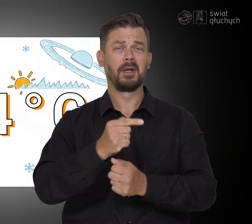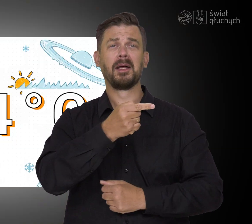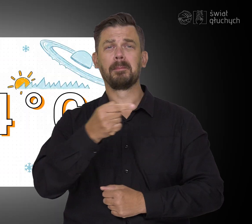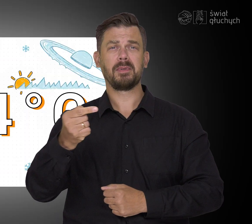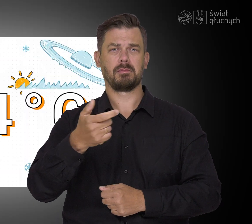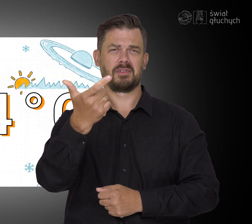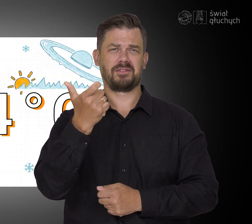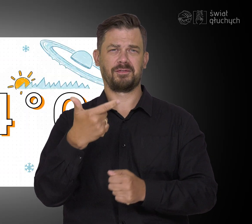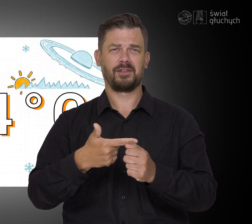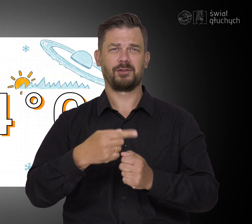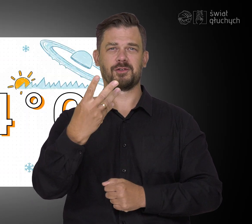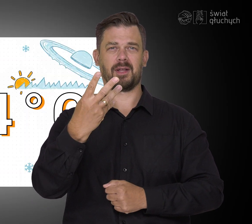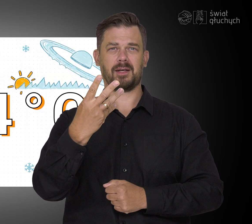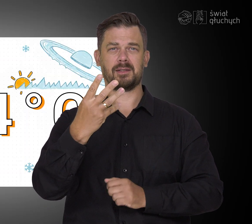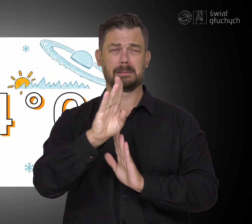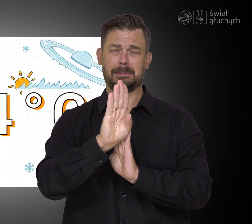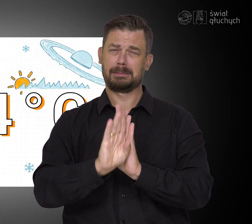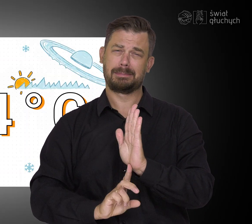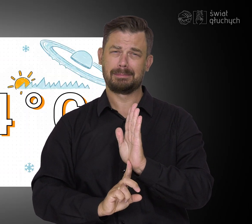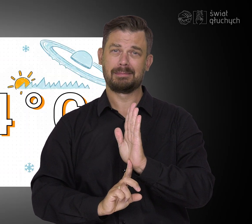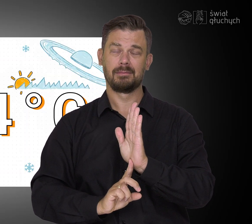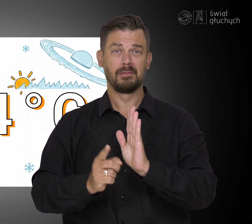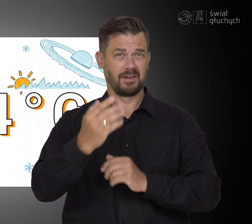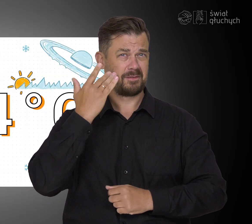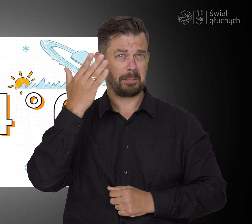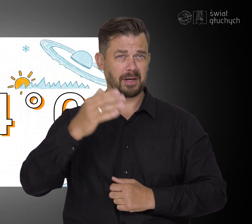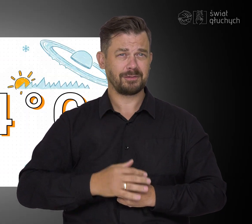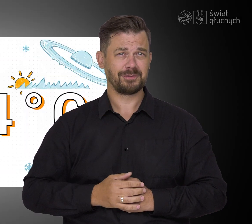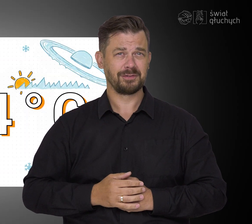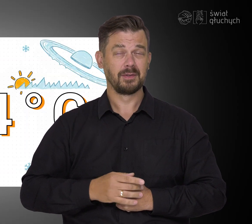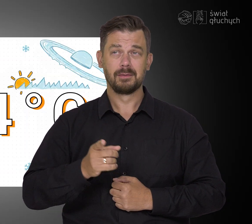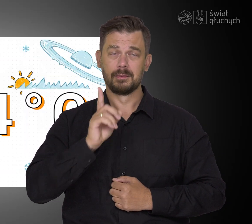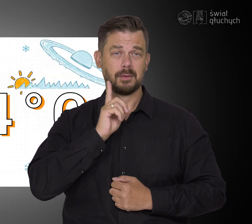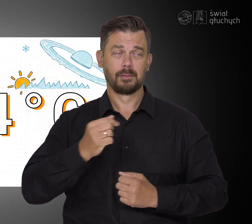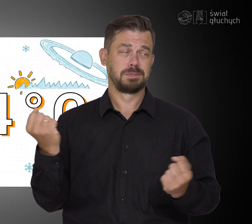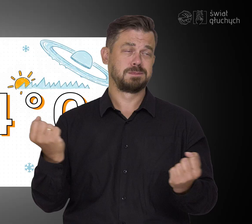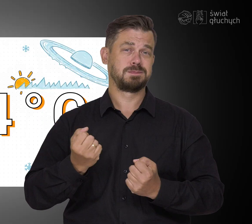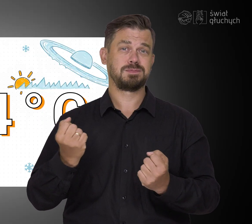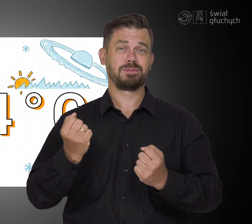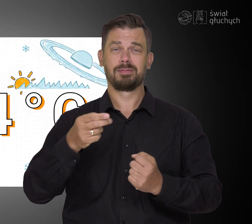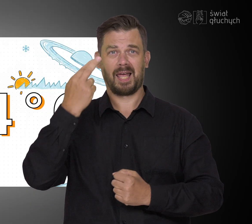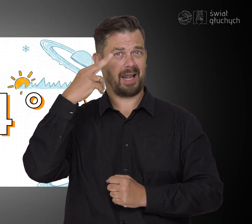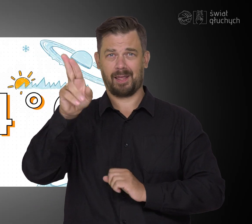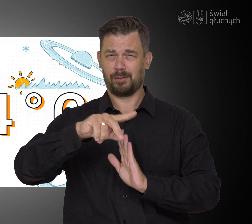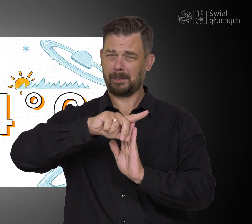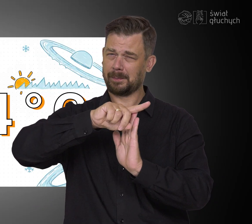Minus 224 stopnie Celsjusza. Wyobraźcie to sobie. To jest absolutny rekord.